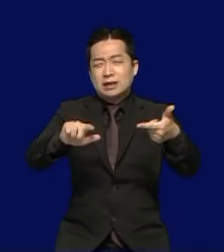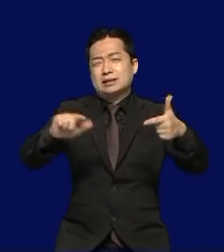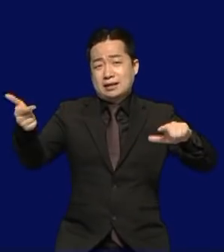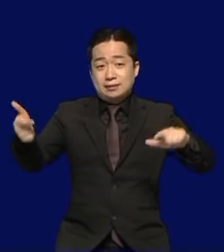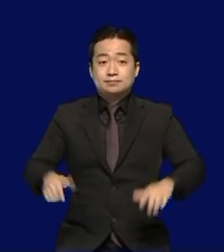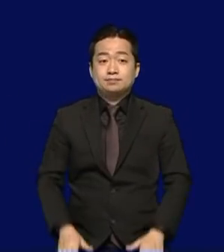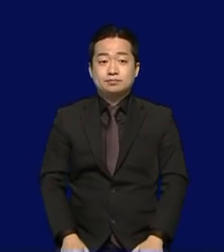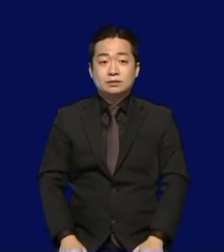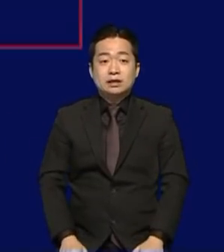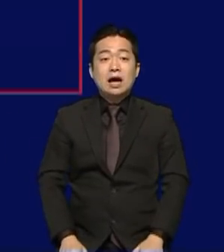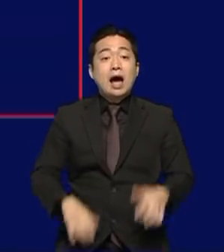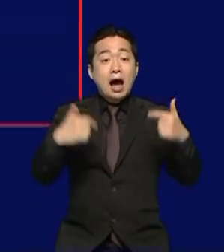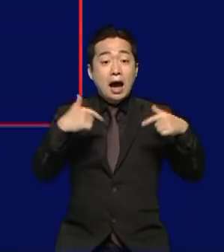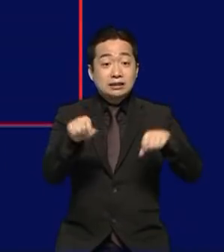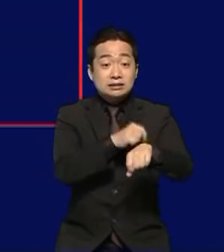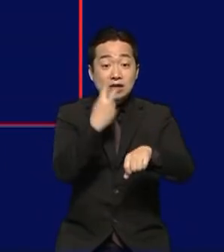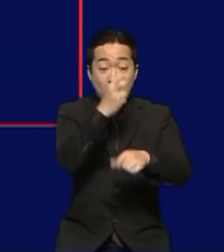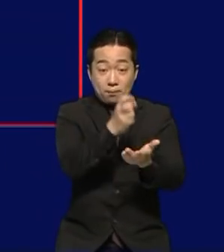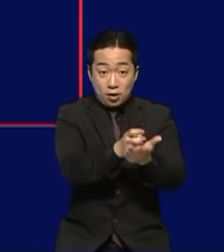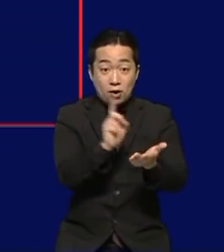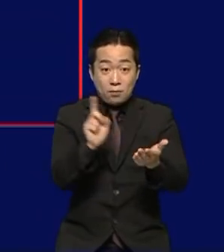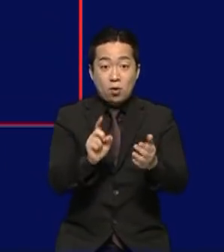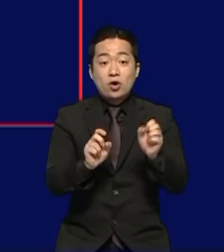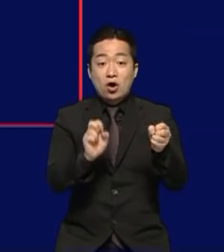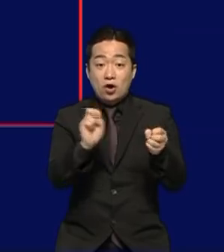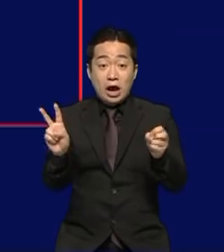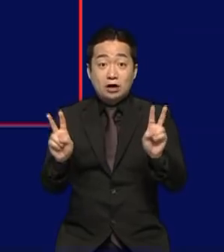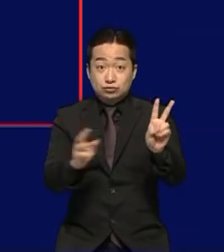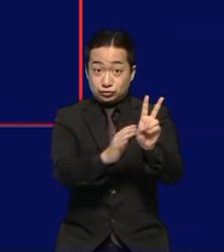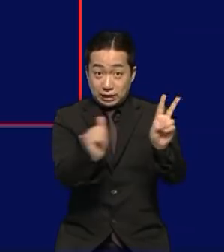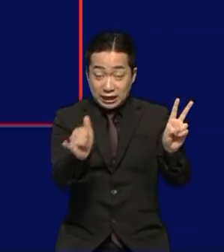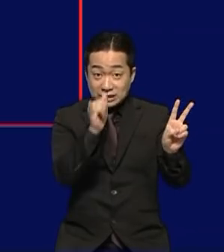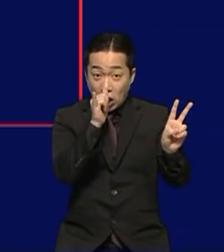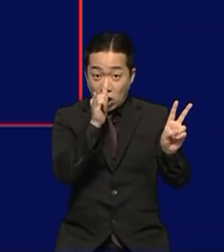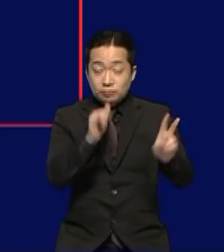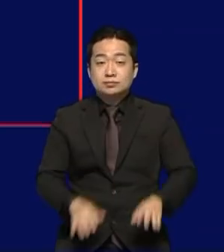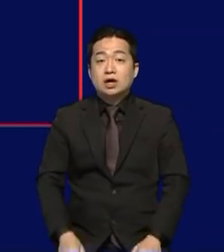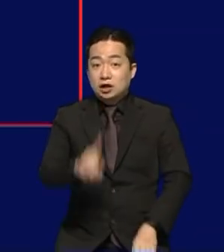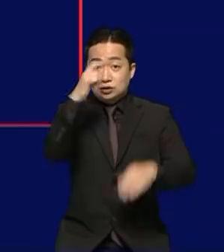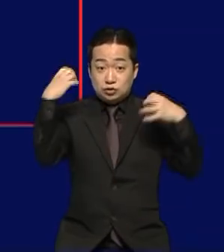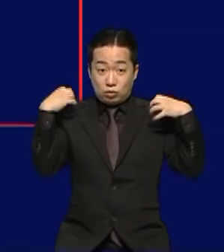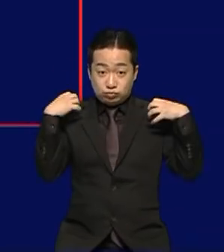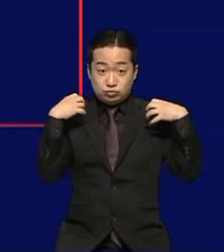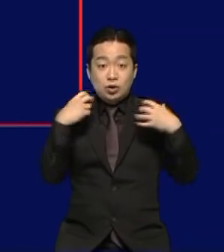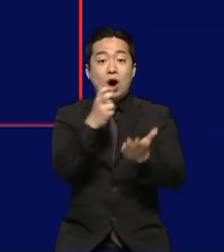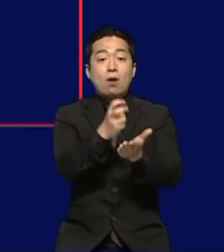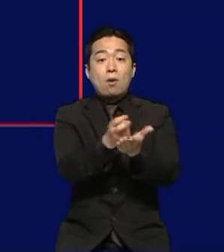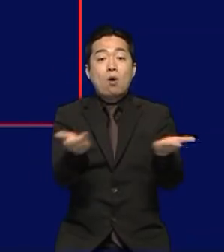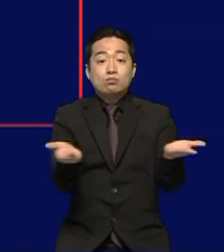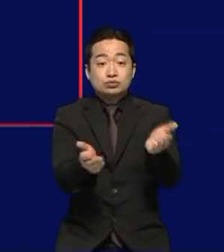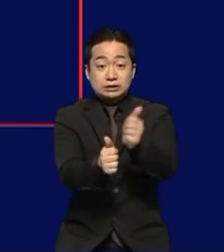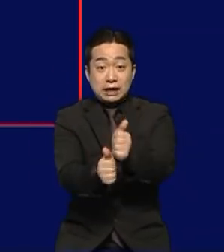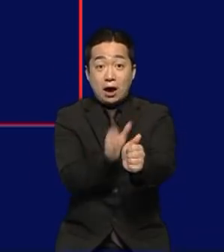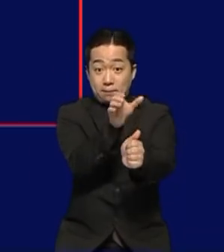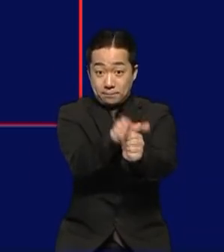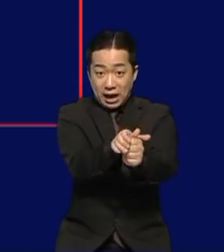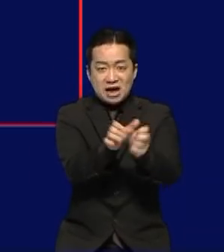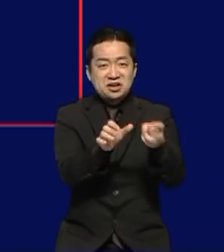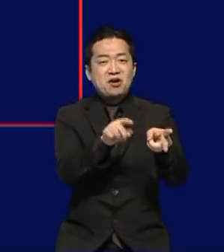상설특검법은 여야 각각 2명에 더해 정부가 임명하는 법무차관이 추천위원회에 포함돼 여당에 유리하다는 주장이 있는